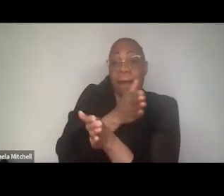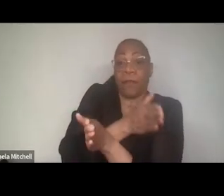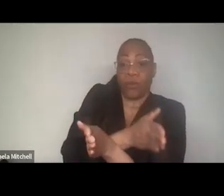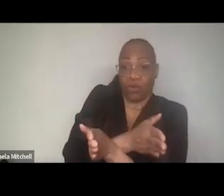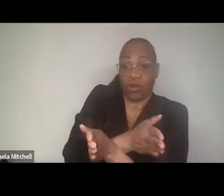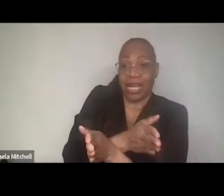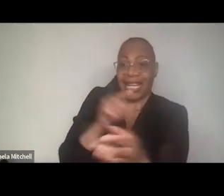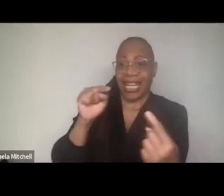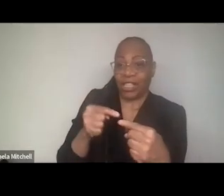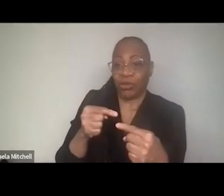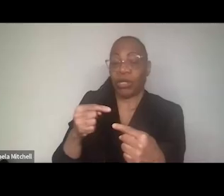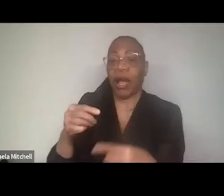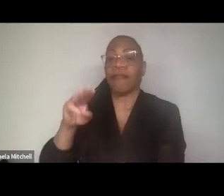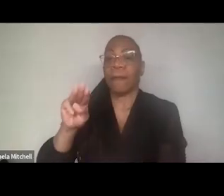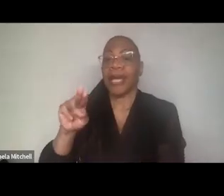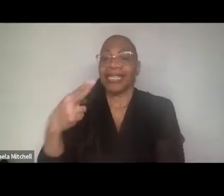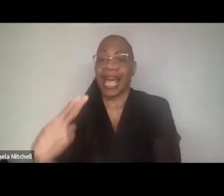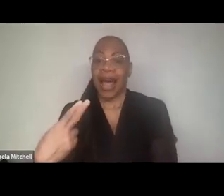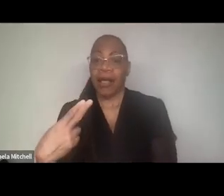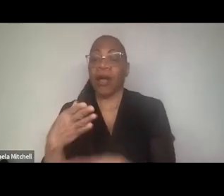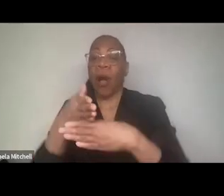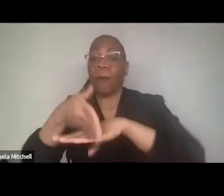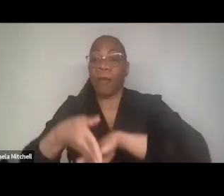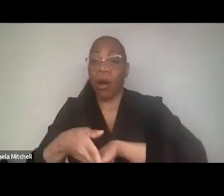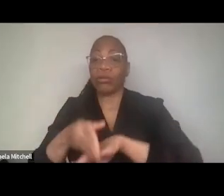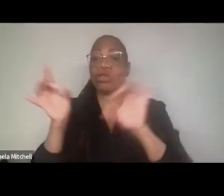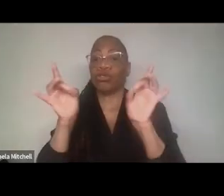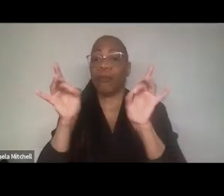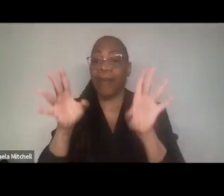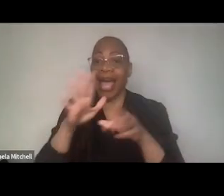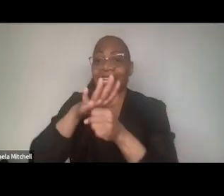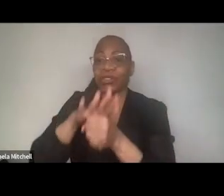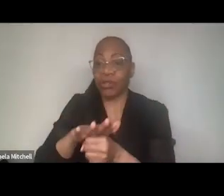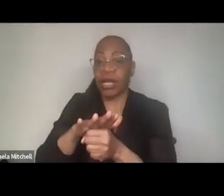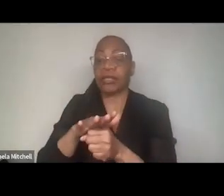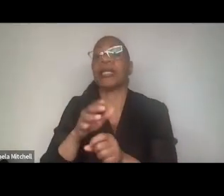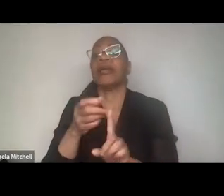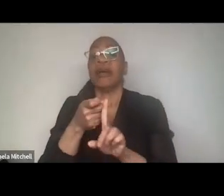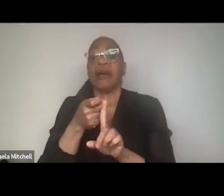el estrés postraumático o el uso de sustancias también puede llevar a una mala recuperación